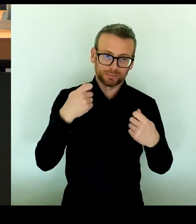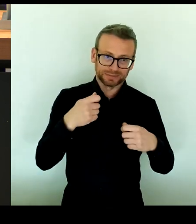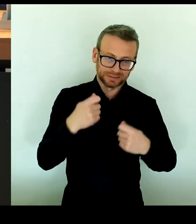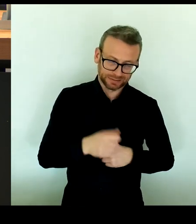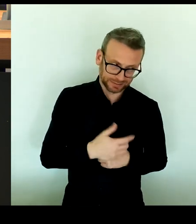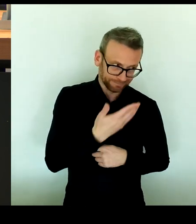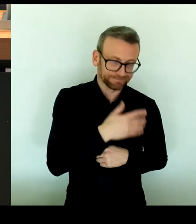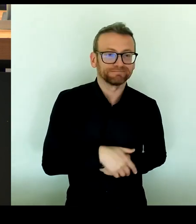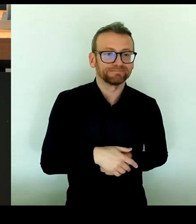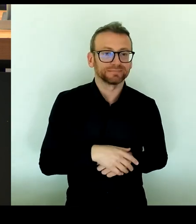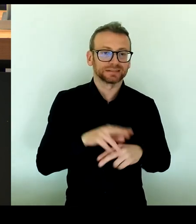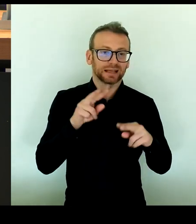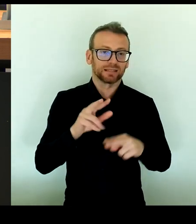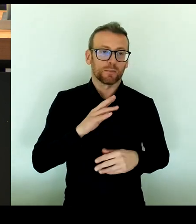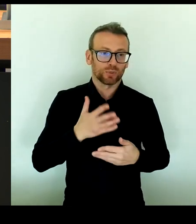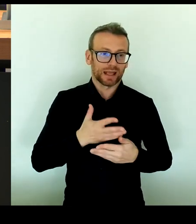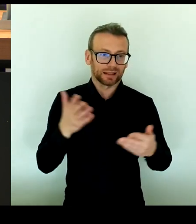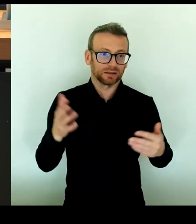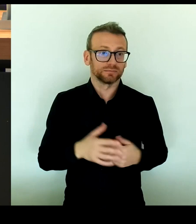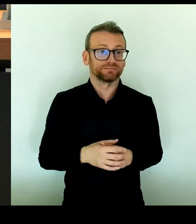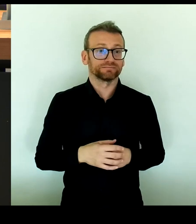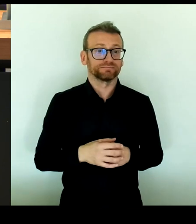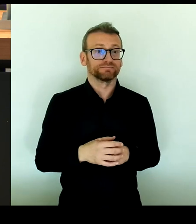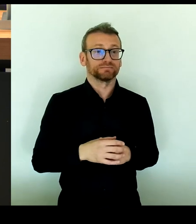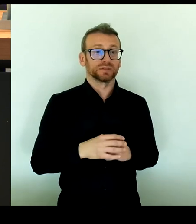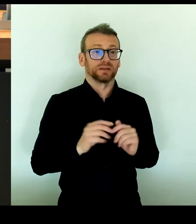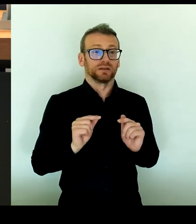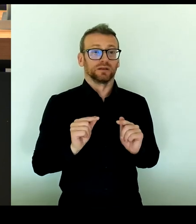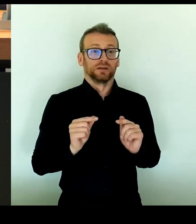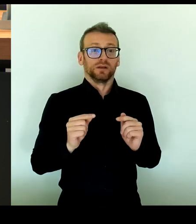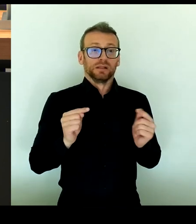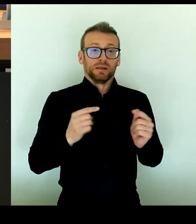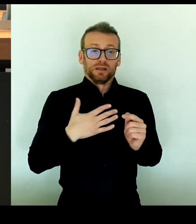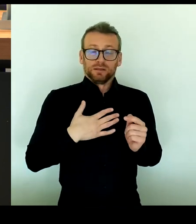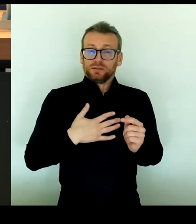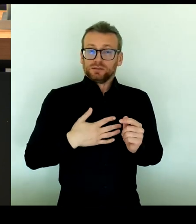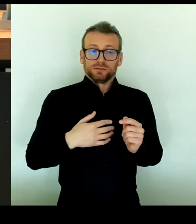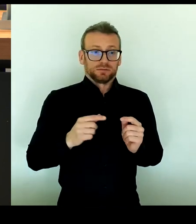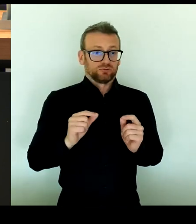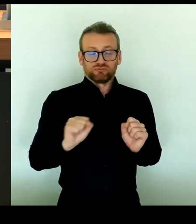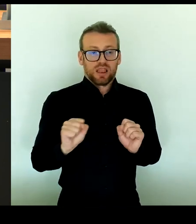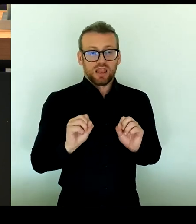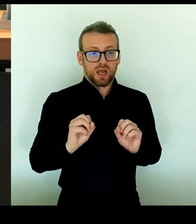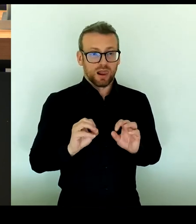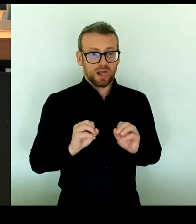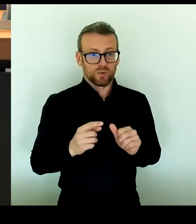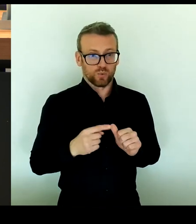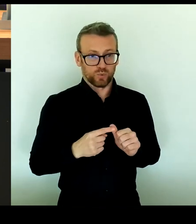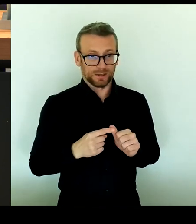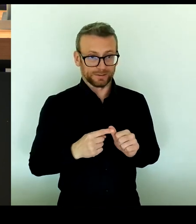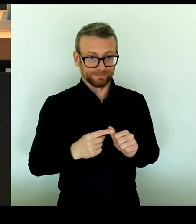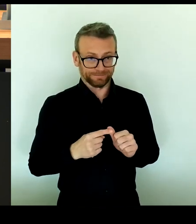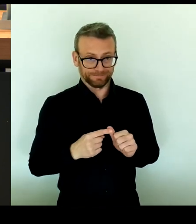Das sind alles keine neuen Sachen, die Sie hier diskutieren. Das ist tätiges linkes Handeln in dieser Senatsverwaltung gewesen.